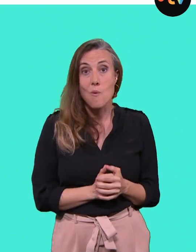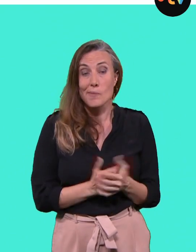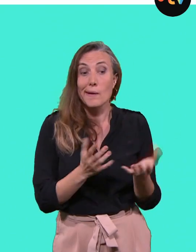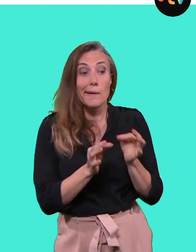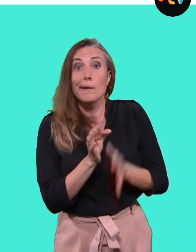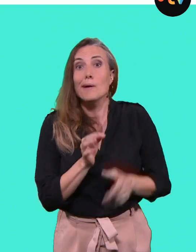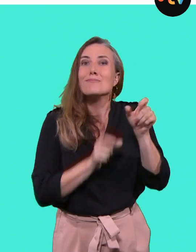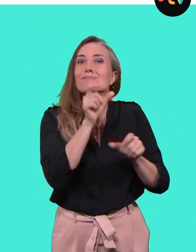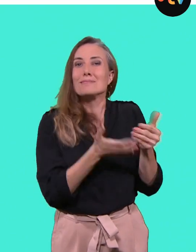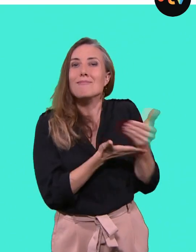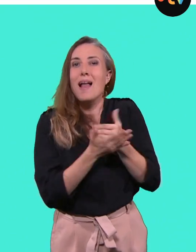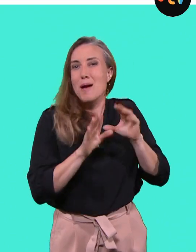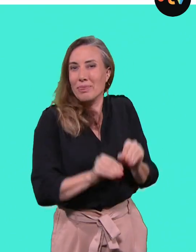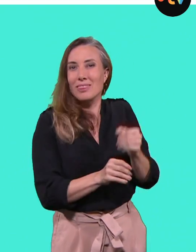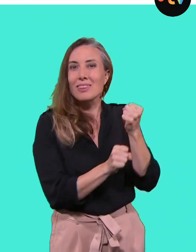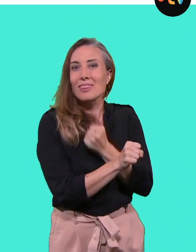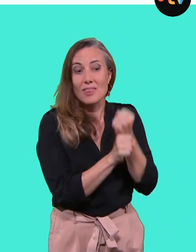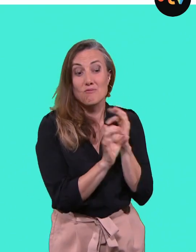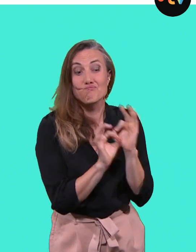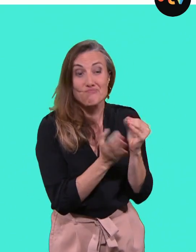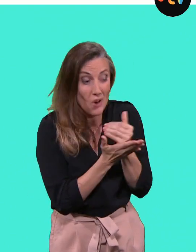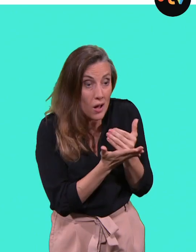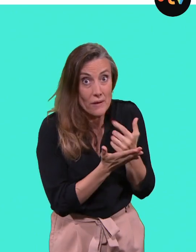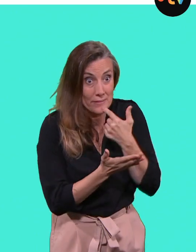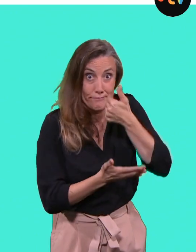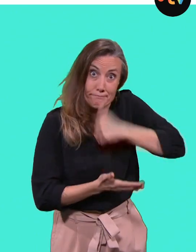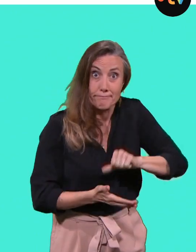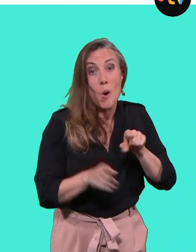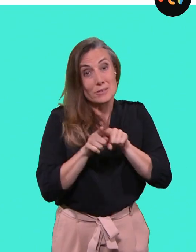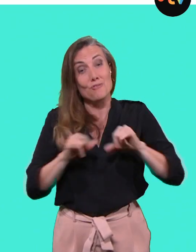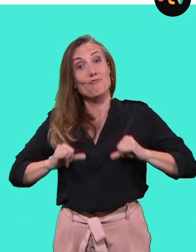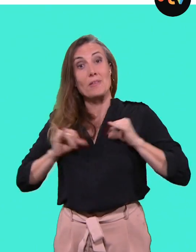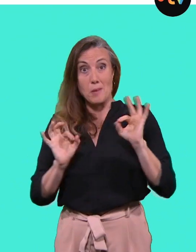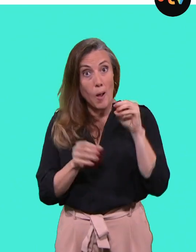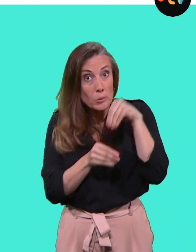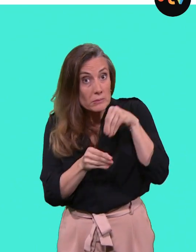Les personnes qui travaillent et qui ont des salaires modestes ou encore les jeunes qui n'ont pas d'économie